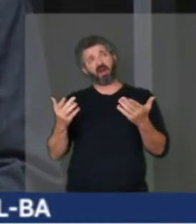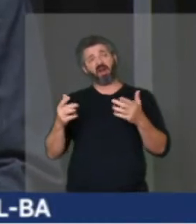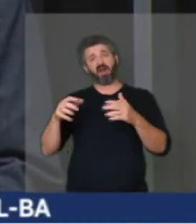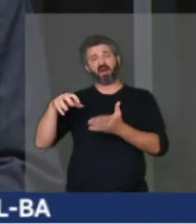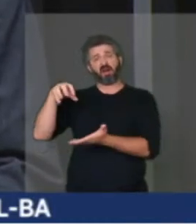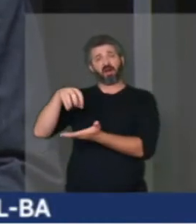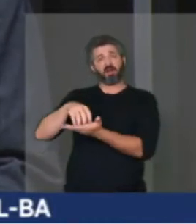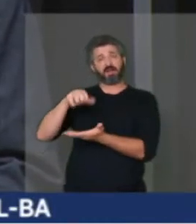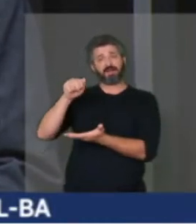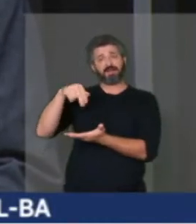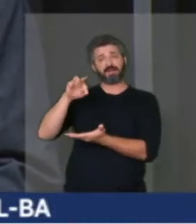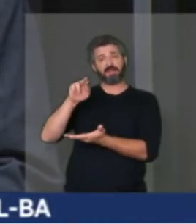FUNDAMENTAL NO APOIO ÀS ATIVIDADES OPERACIONAIS E DE